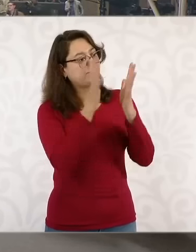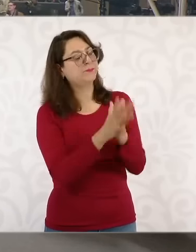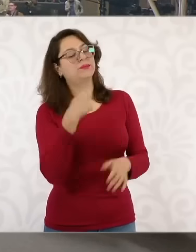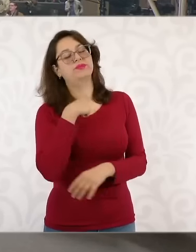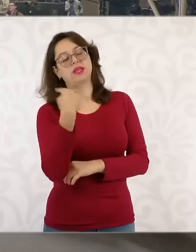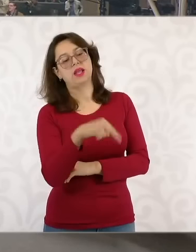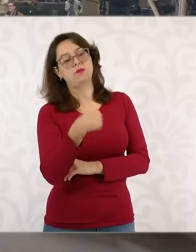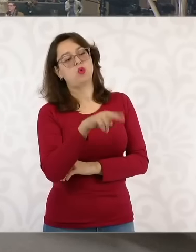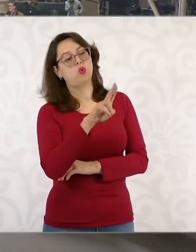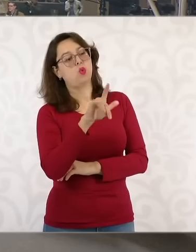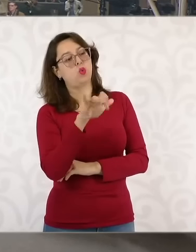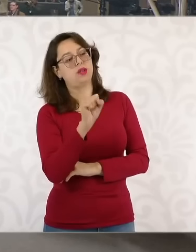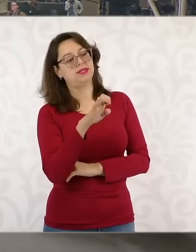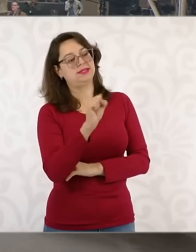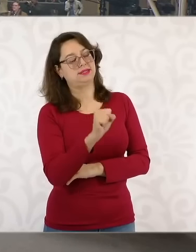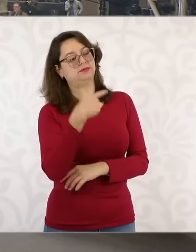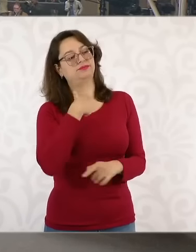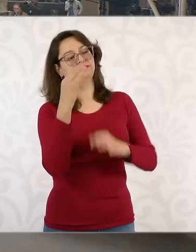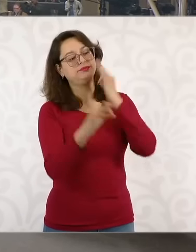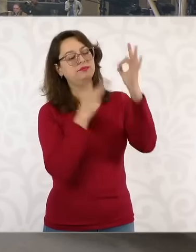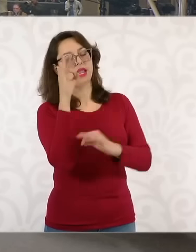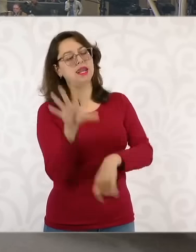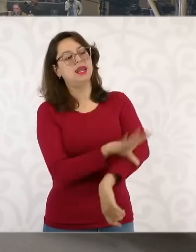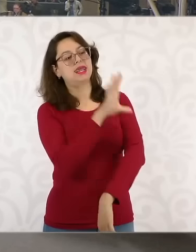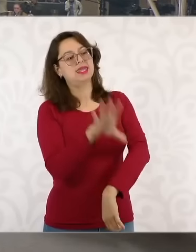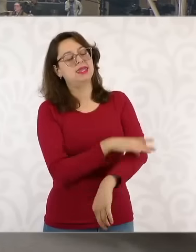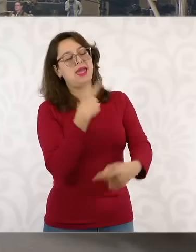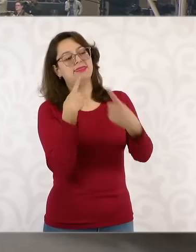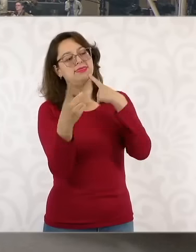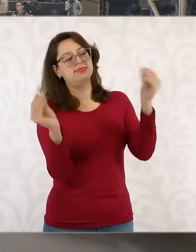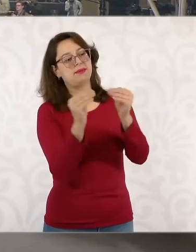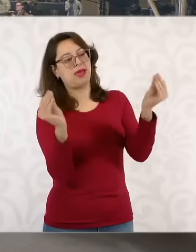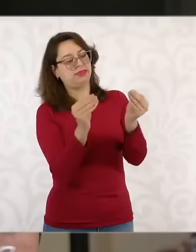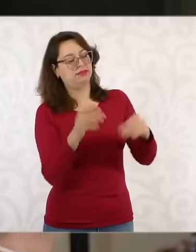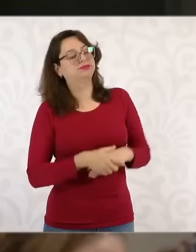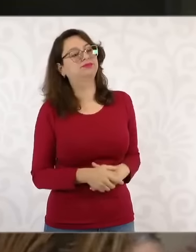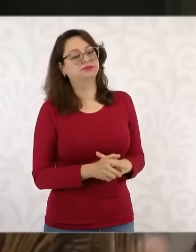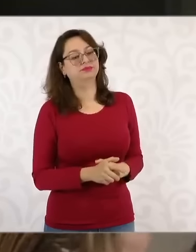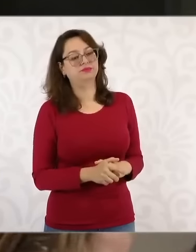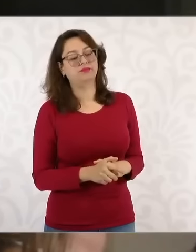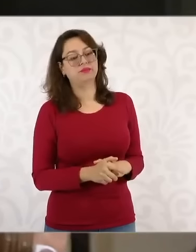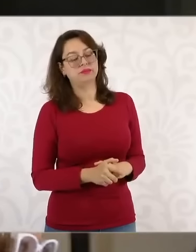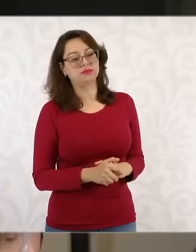de Energía a Debate. Eh, quería preguntarle, bueno, nos nos hicieron ahorita una presentación